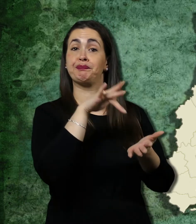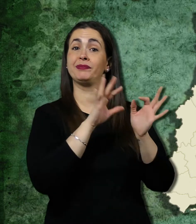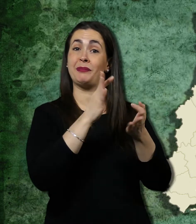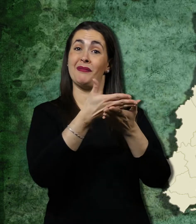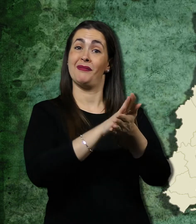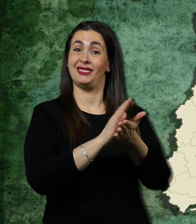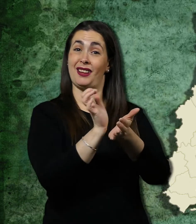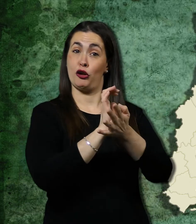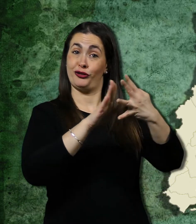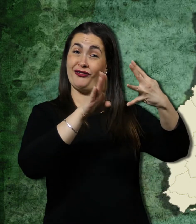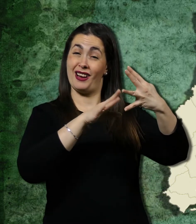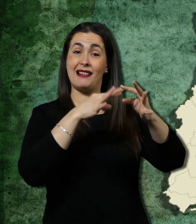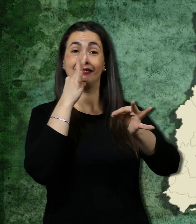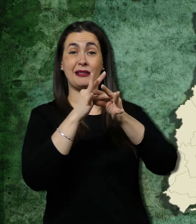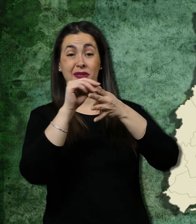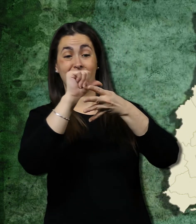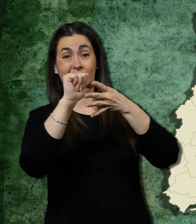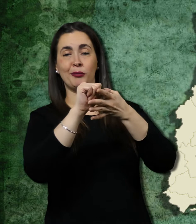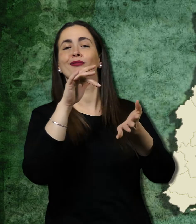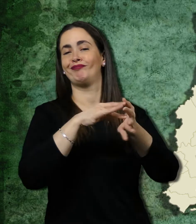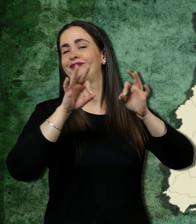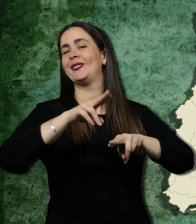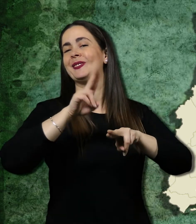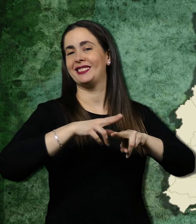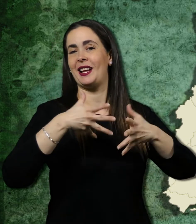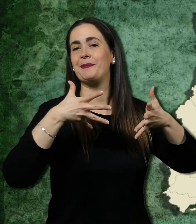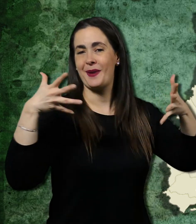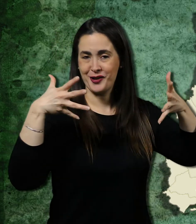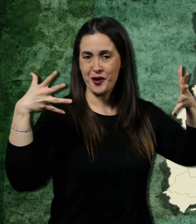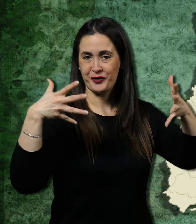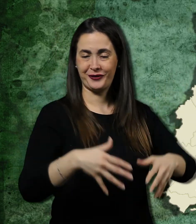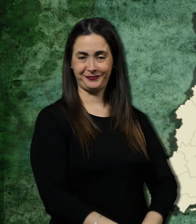Festa major: sobre finals d’agost, principis de setembre.